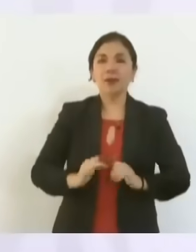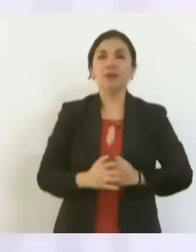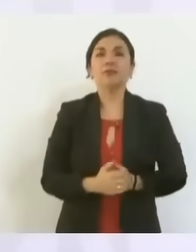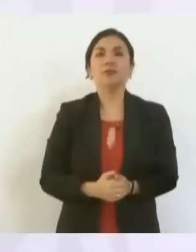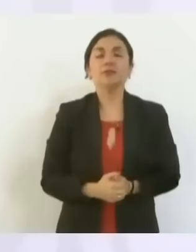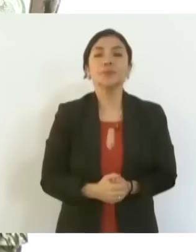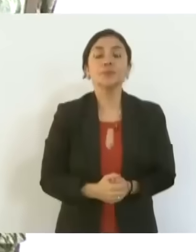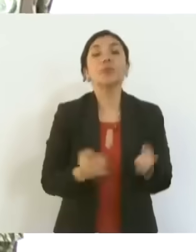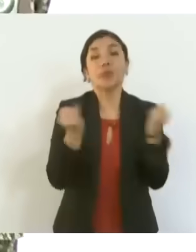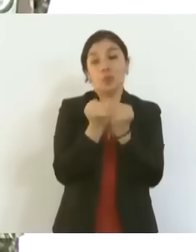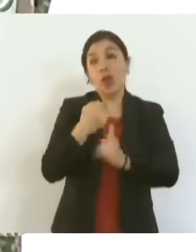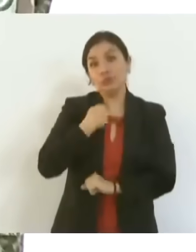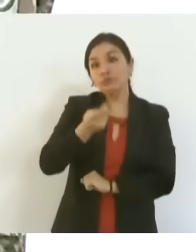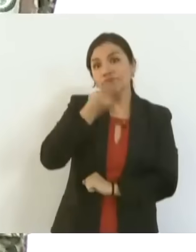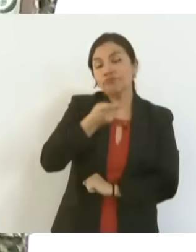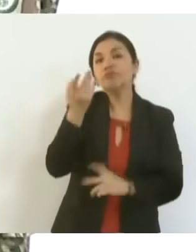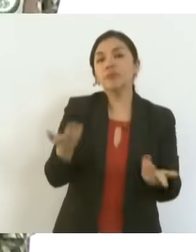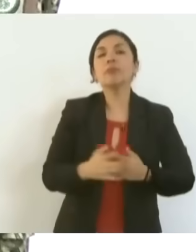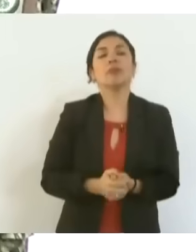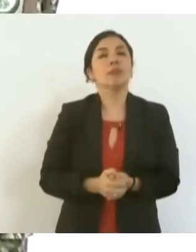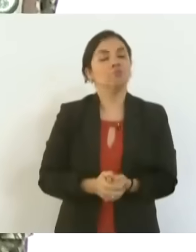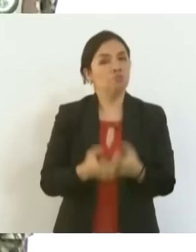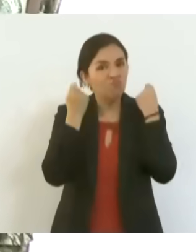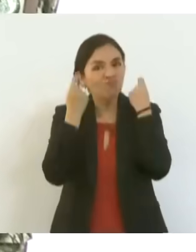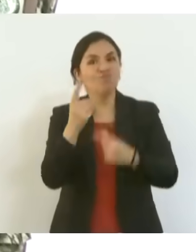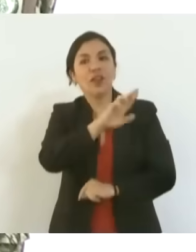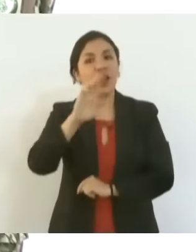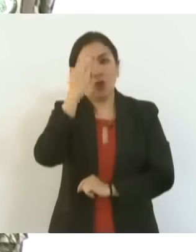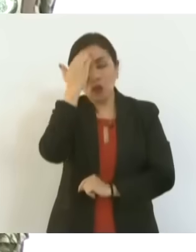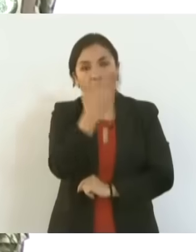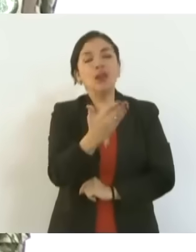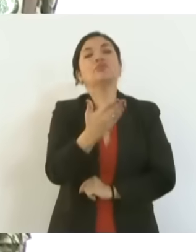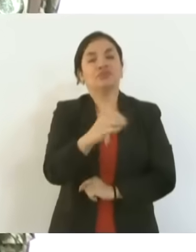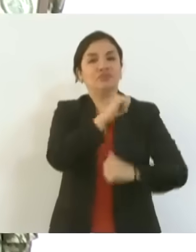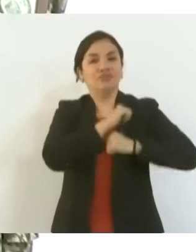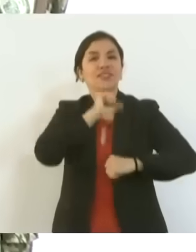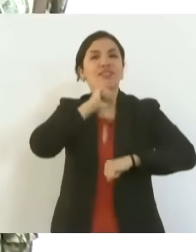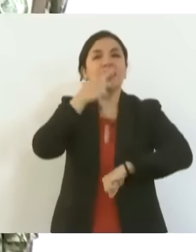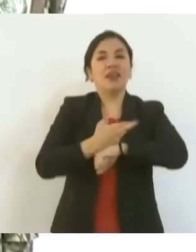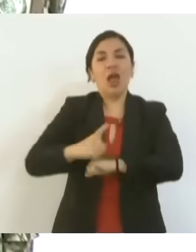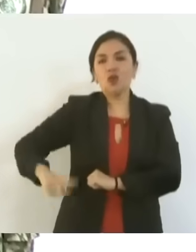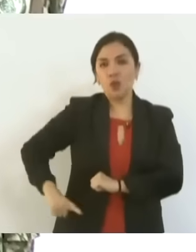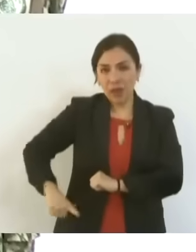También expresamos nuestro reconocimiento a la Secretaría de Gobernación, a las autoridades